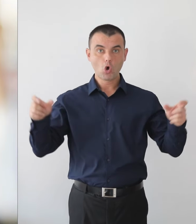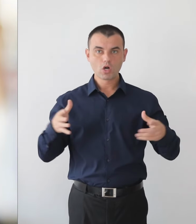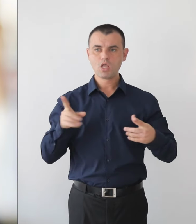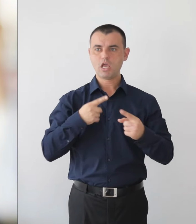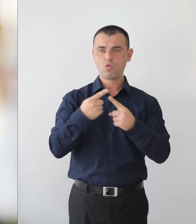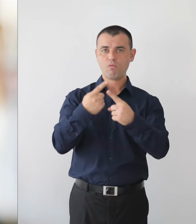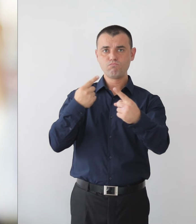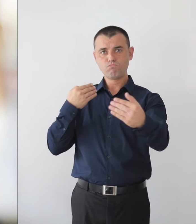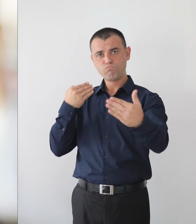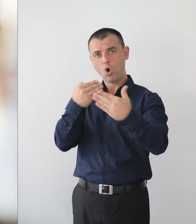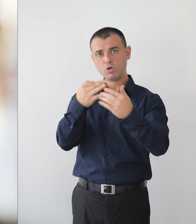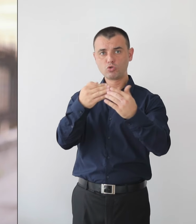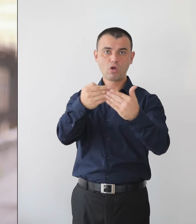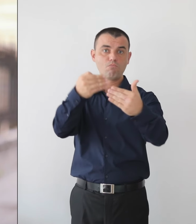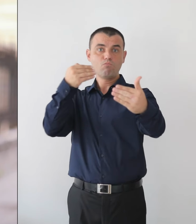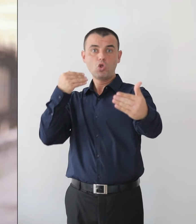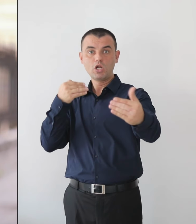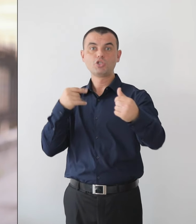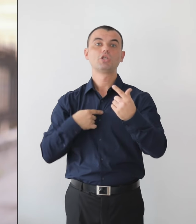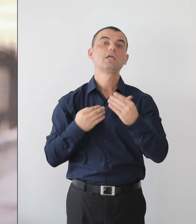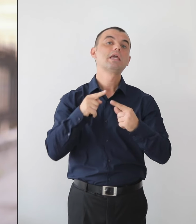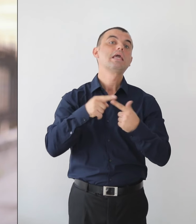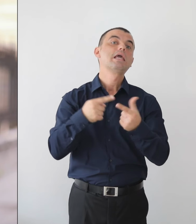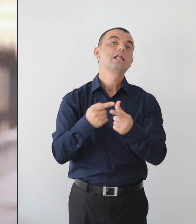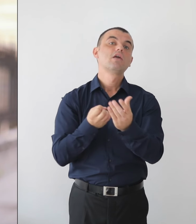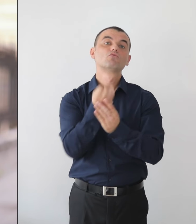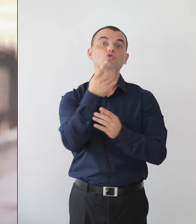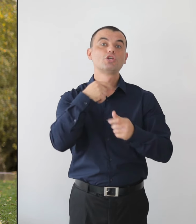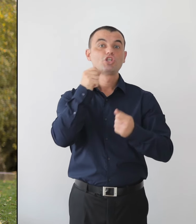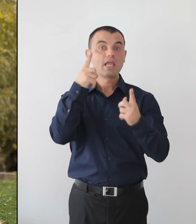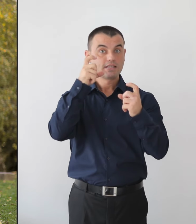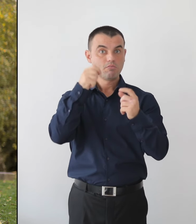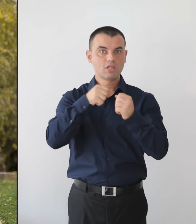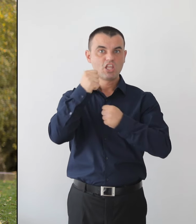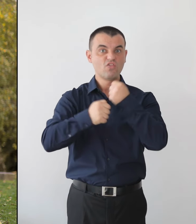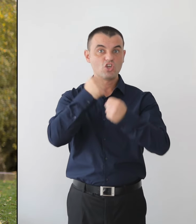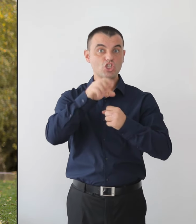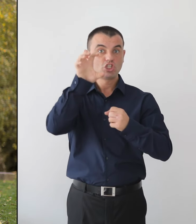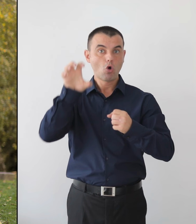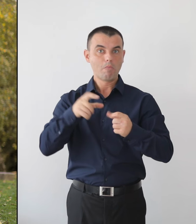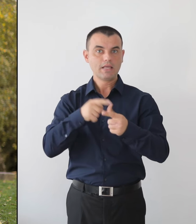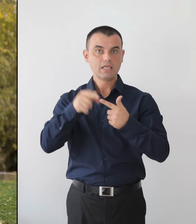от които някой да е по-близо до камерата от останалите или в случай, че снимате движещи се обекти или хора,